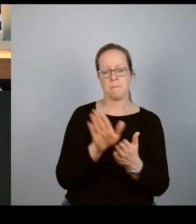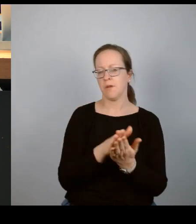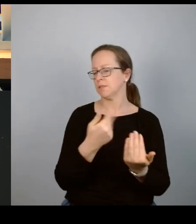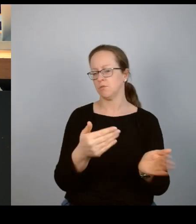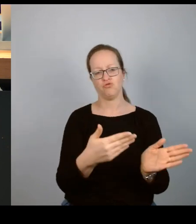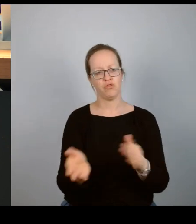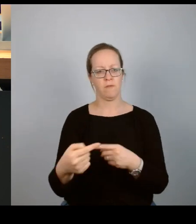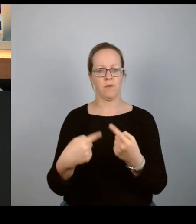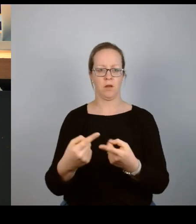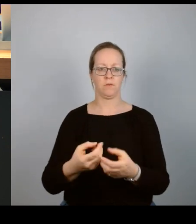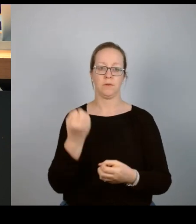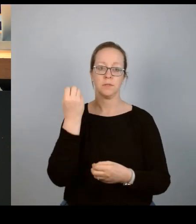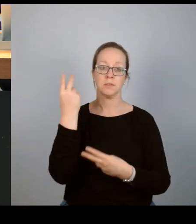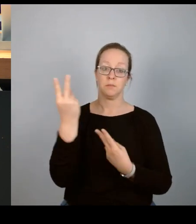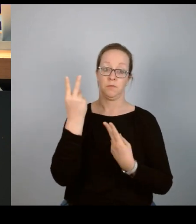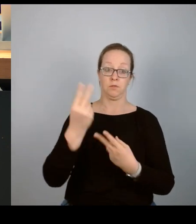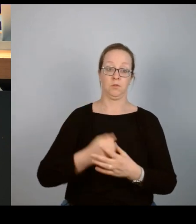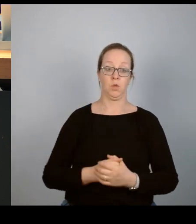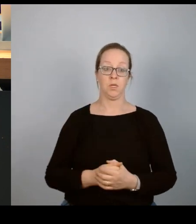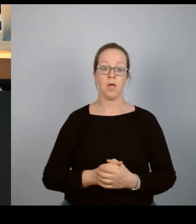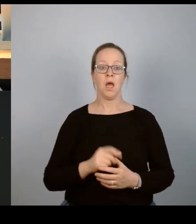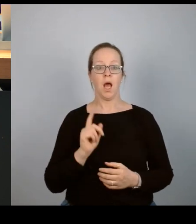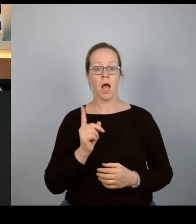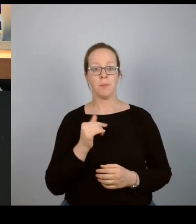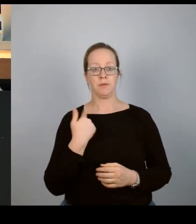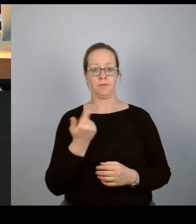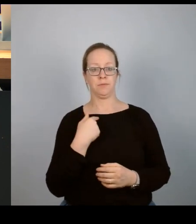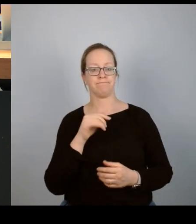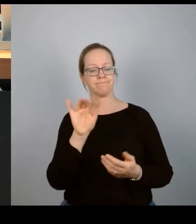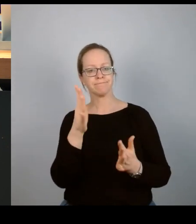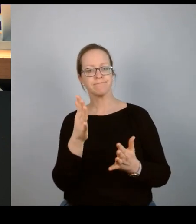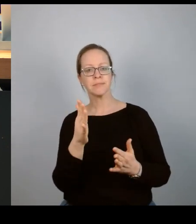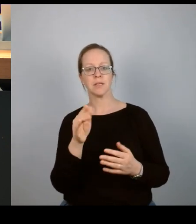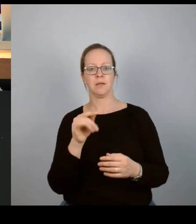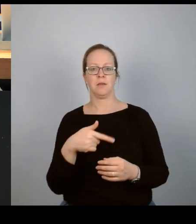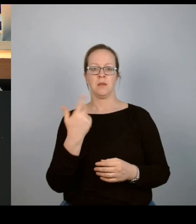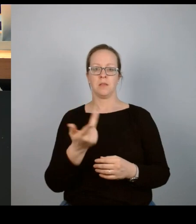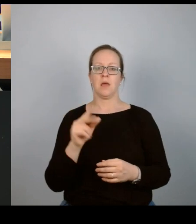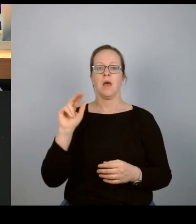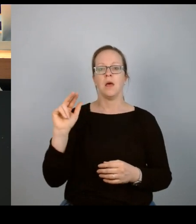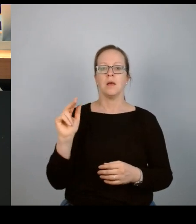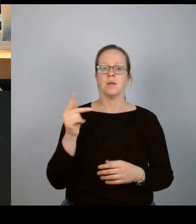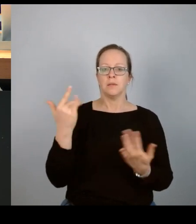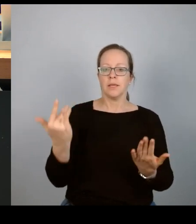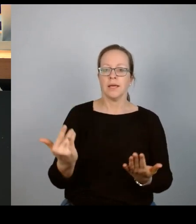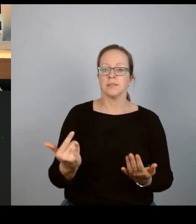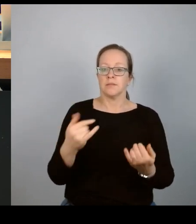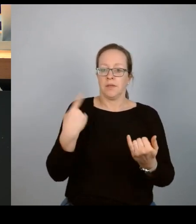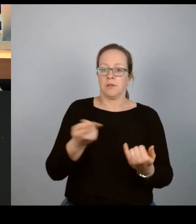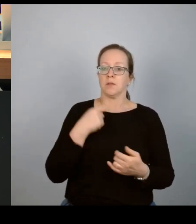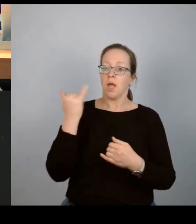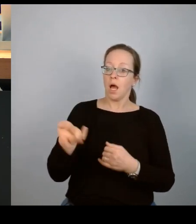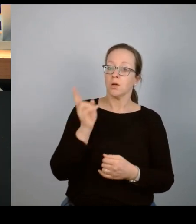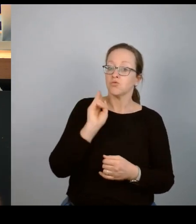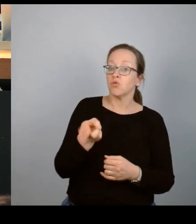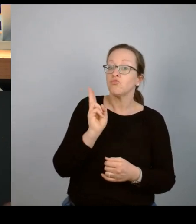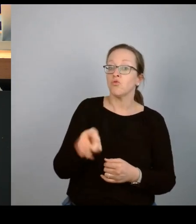dass wir in den letzten Monaten, Jahren extrem unter Zugzwang sind. Das soll aber nicht eine Ausrede dafür sein, dass wir für den